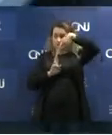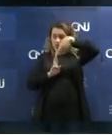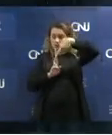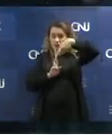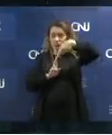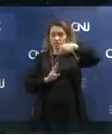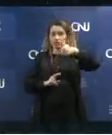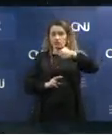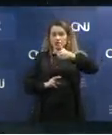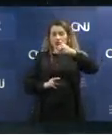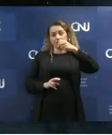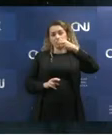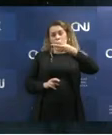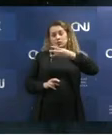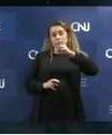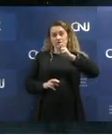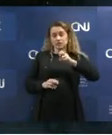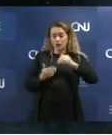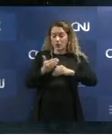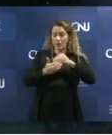A partir do momento em que a administração tomou conhecimento do fato,